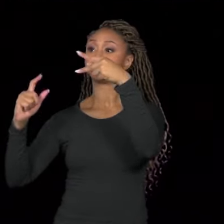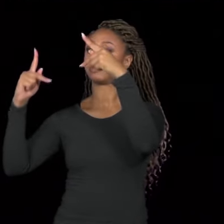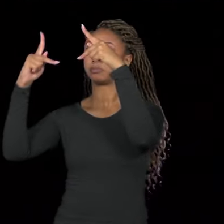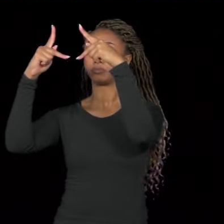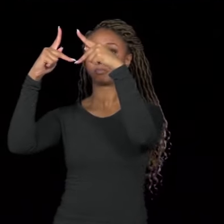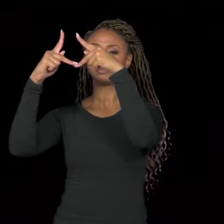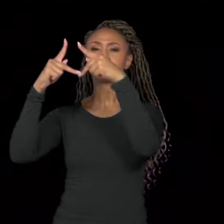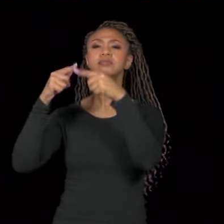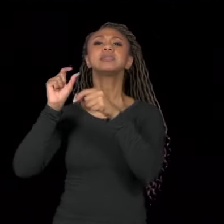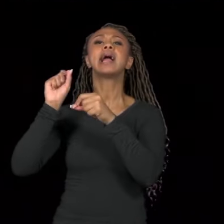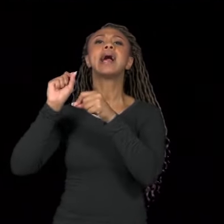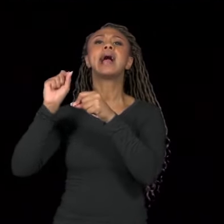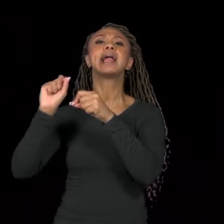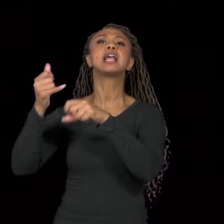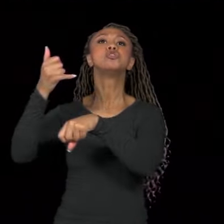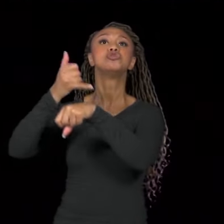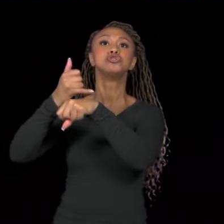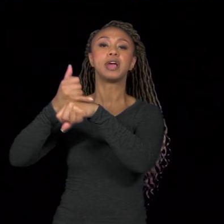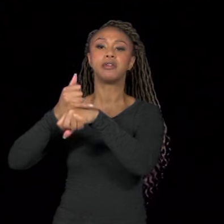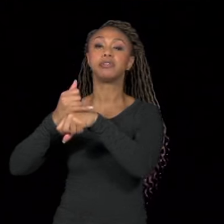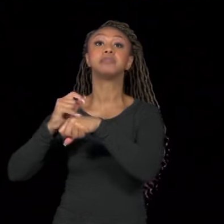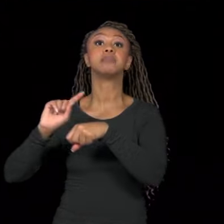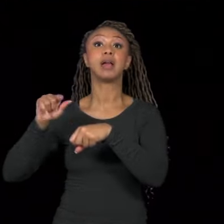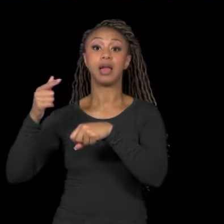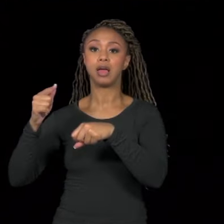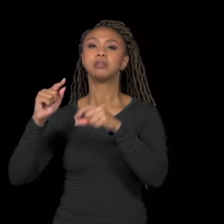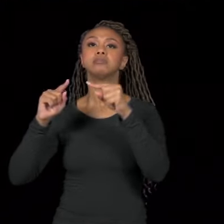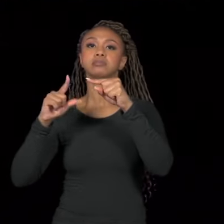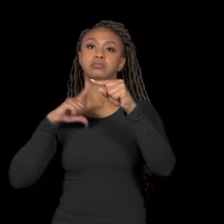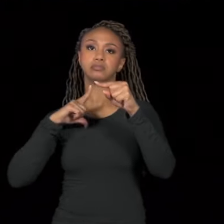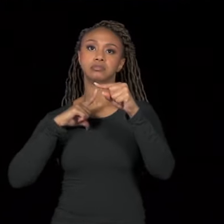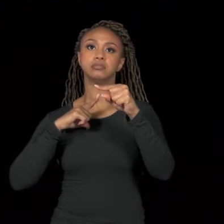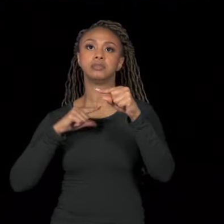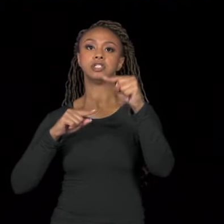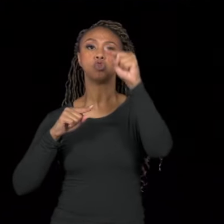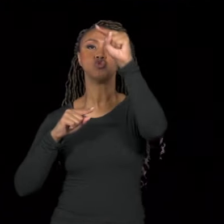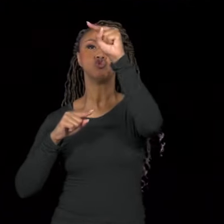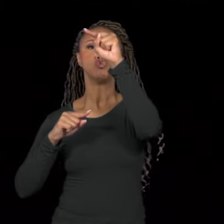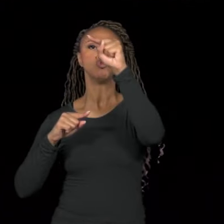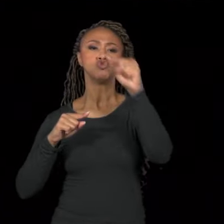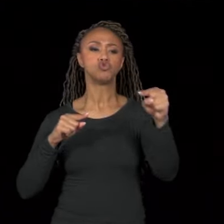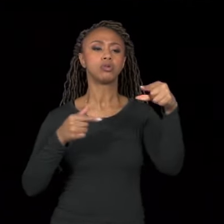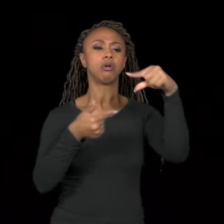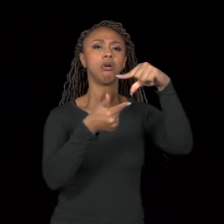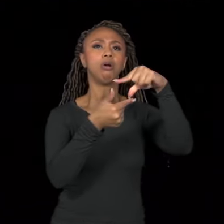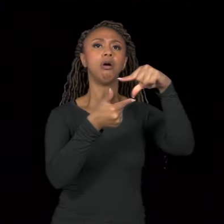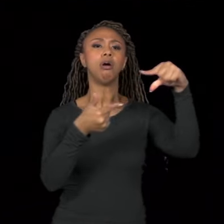"DEPARTAMENTO", NA PARTE DO RELACIONAMENTO AQUI,